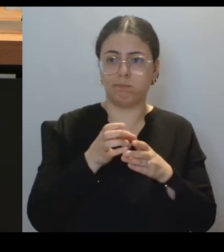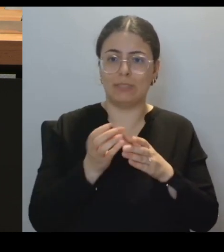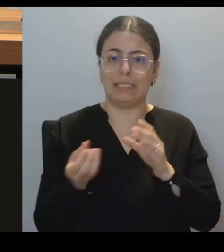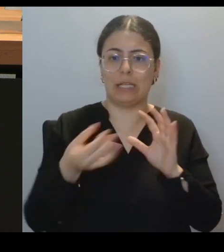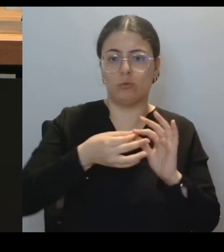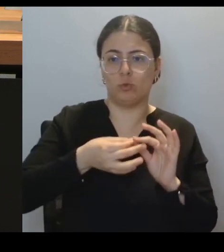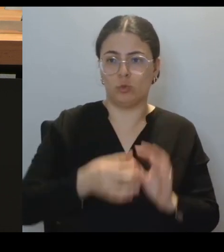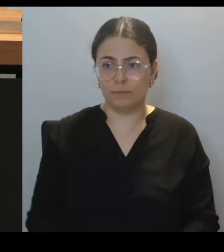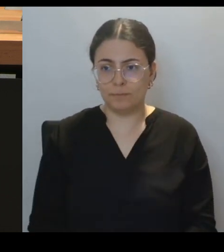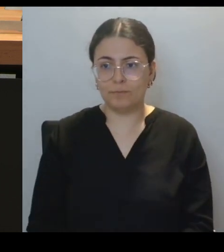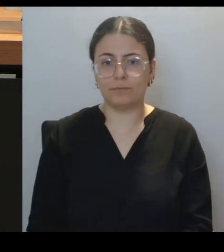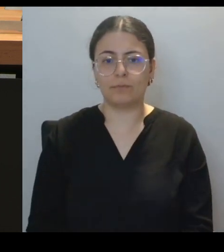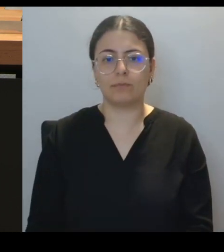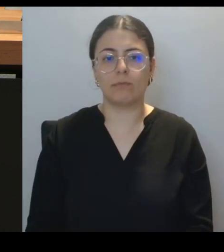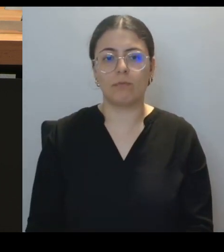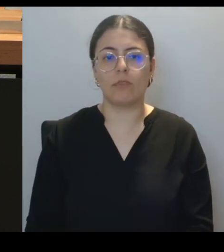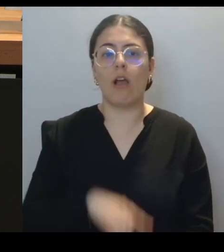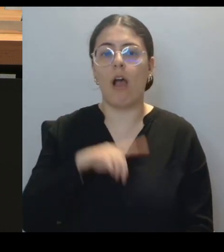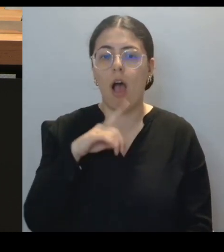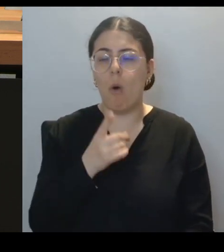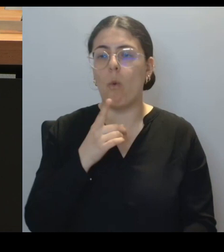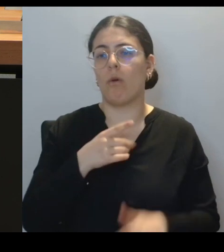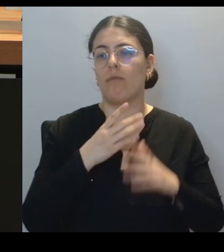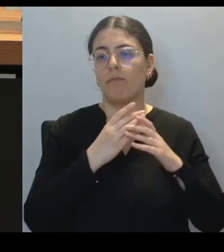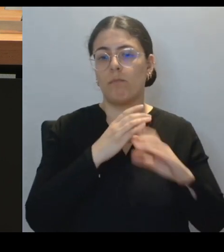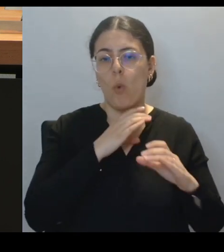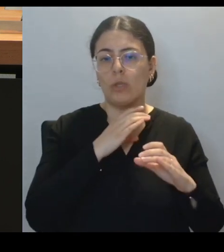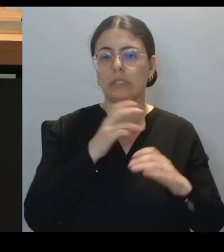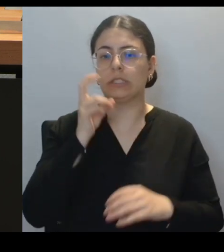und Tram Stationen und weitere Stationen sind geplant.